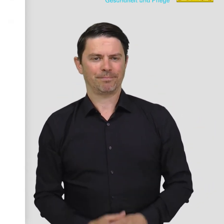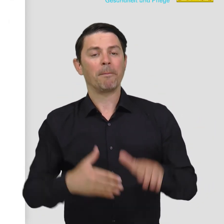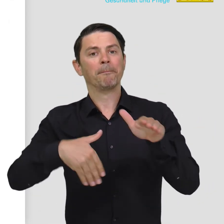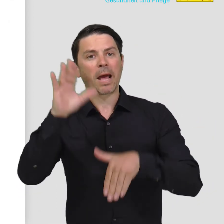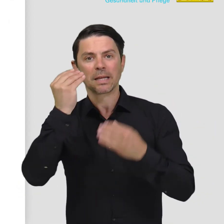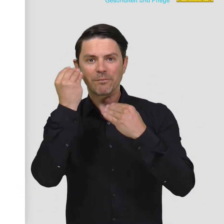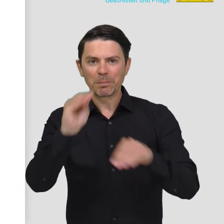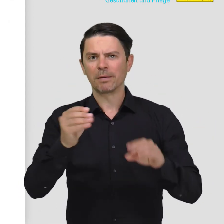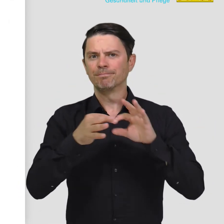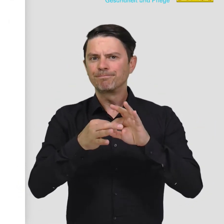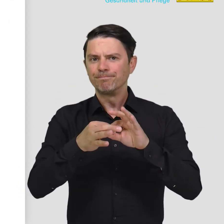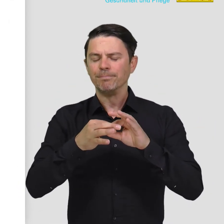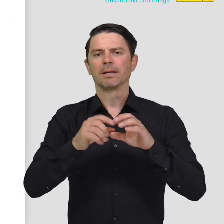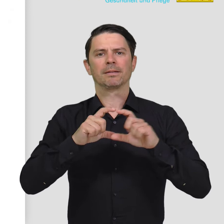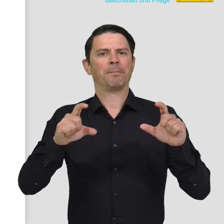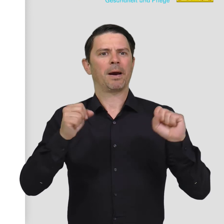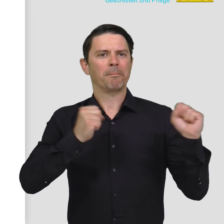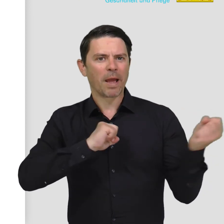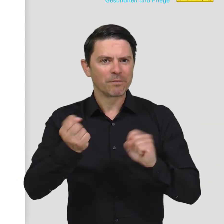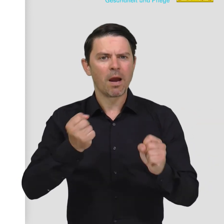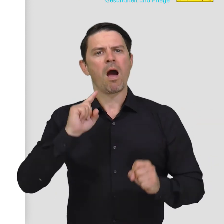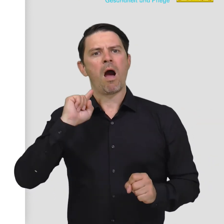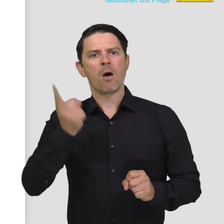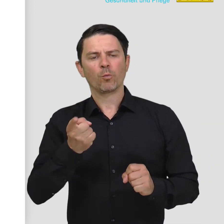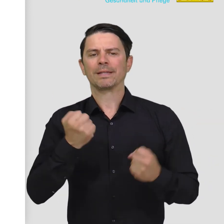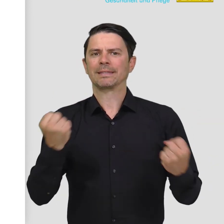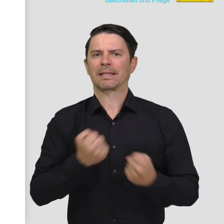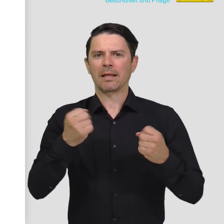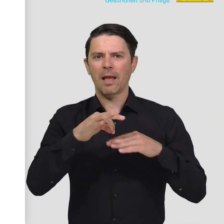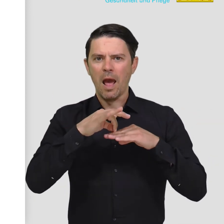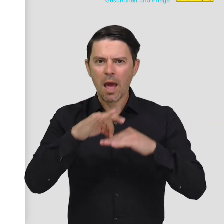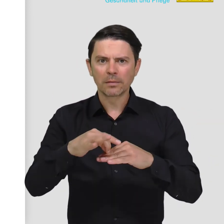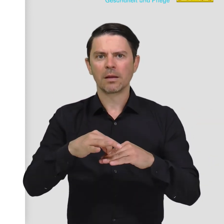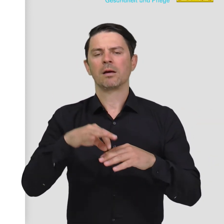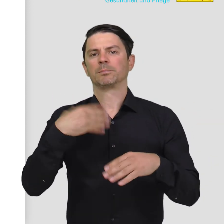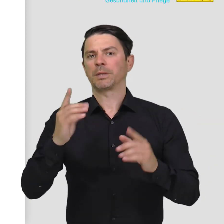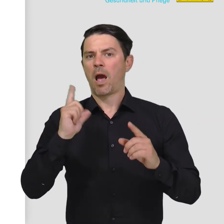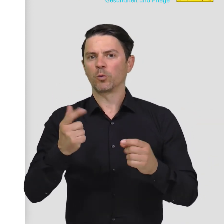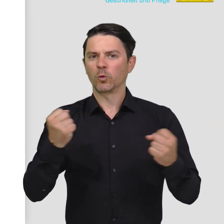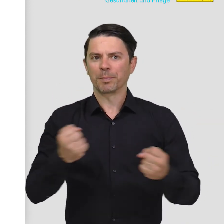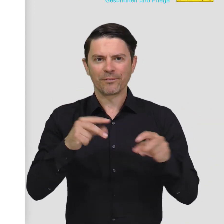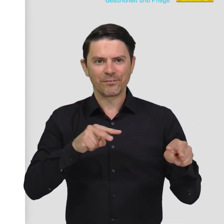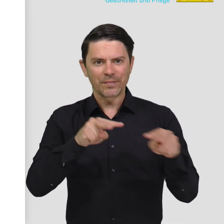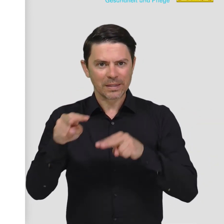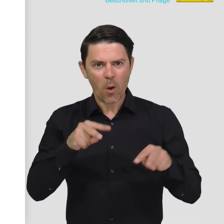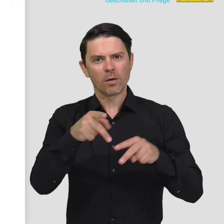Weitere Informationen zum Thema Bewegung sowie Trainingsanleitungen und Übungsvideos